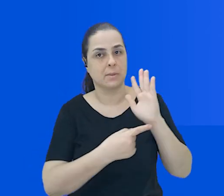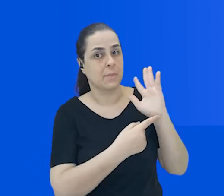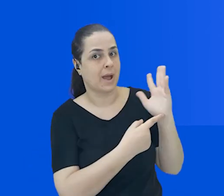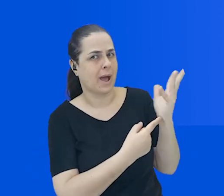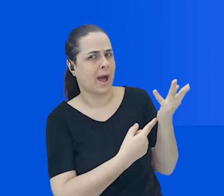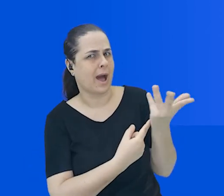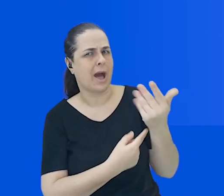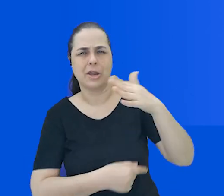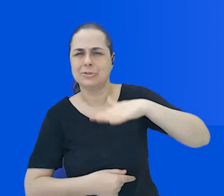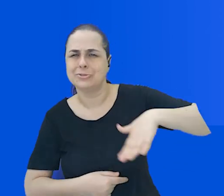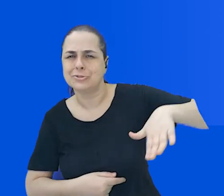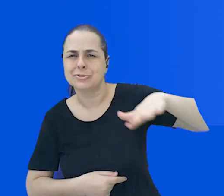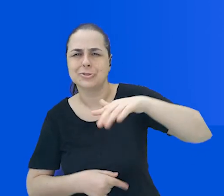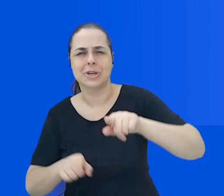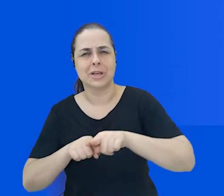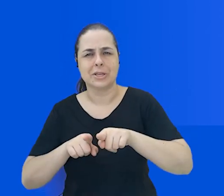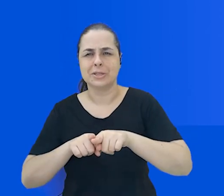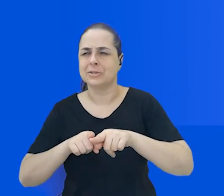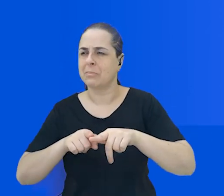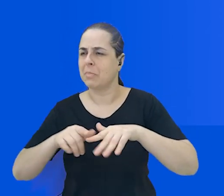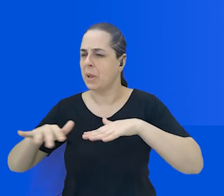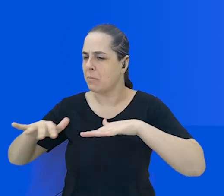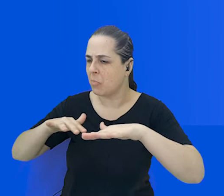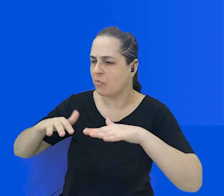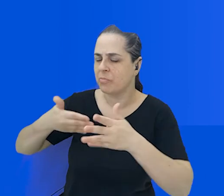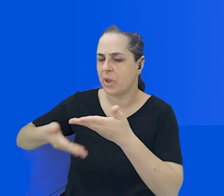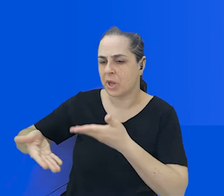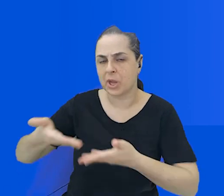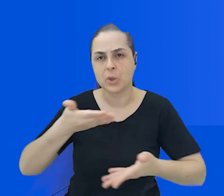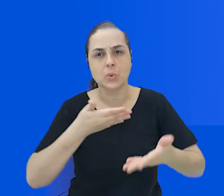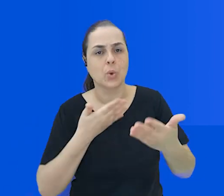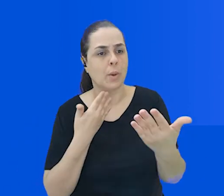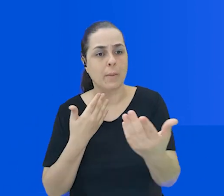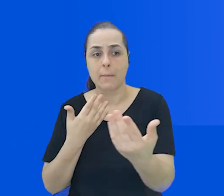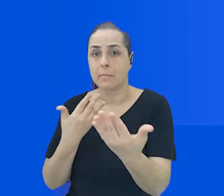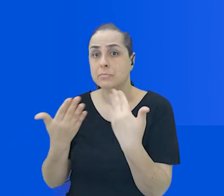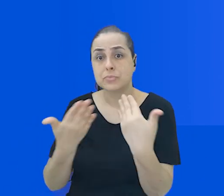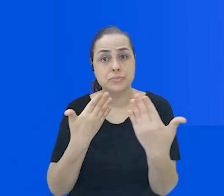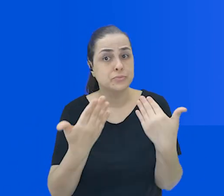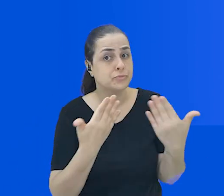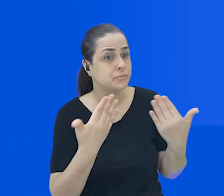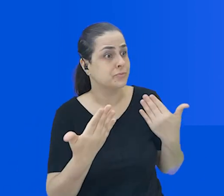a arte como um todo, movimento, o diálogo, tudo o que a gente puder